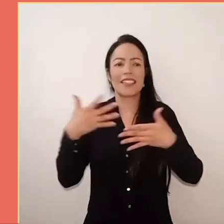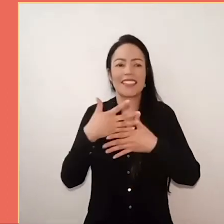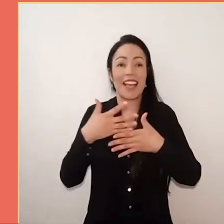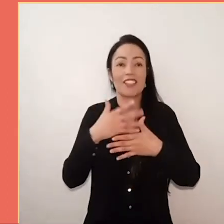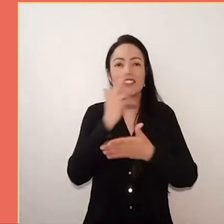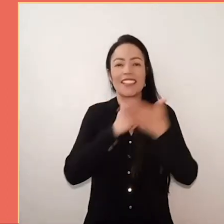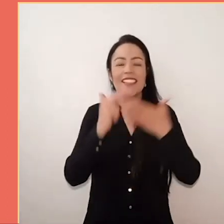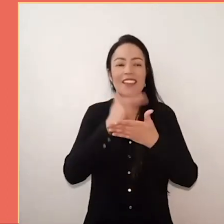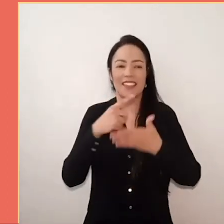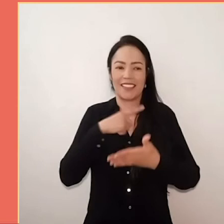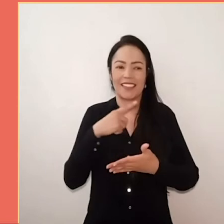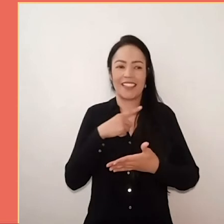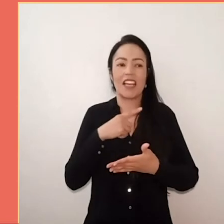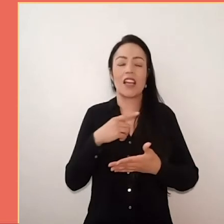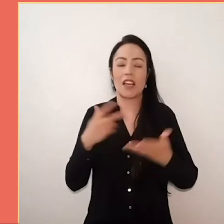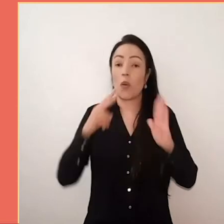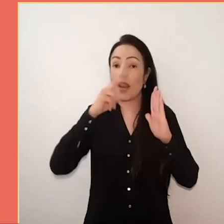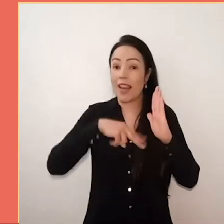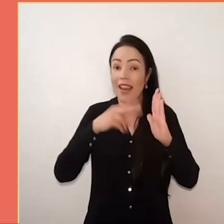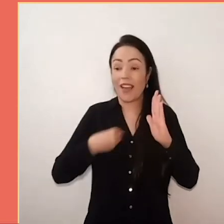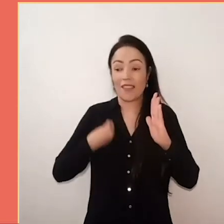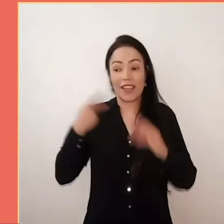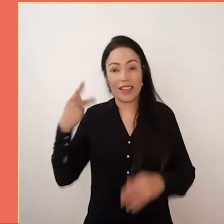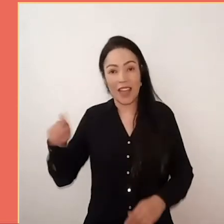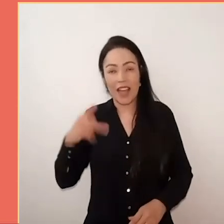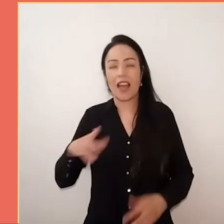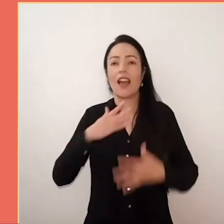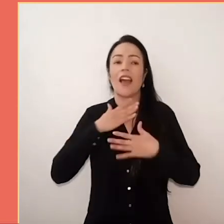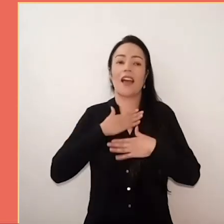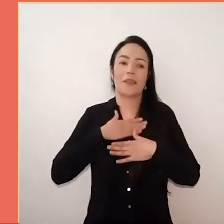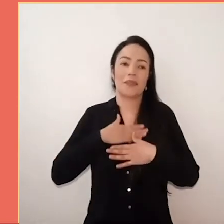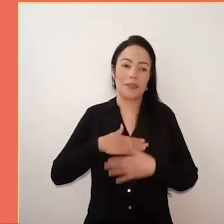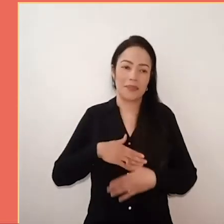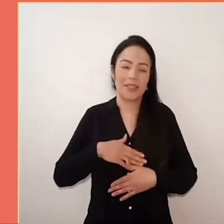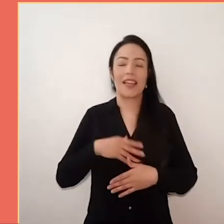e ler a biografia da Teuda me dá um respiro, que eu falo: "Que delícia que eu li esse livro".